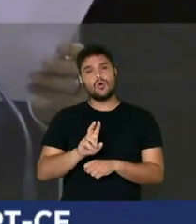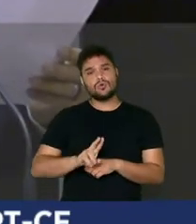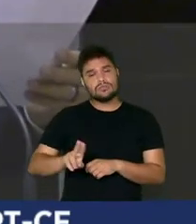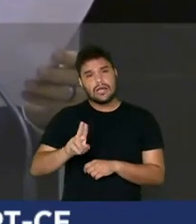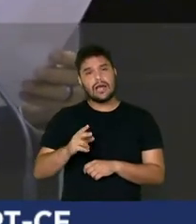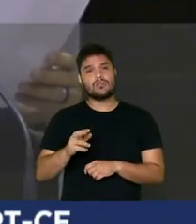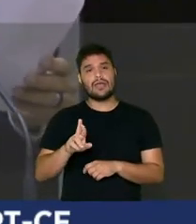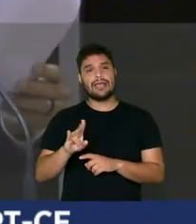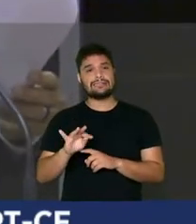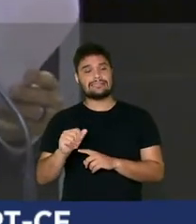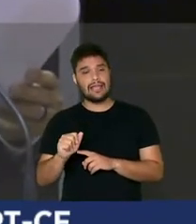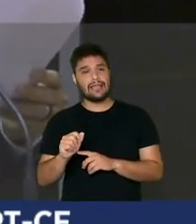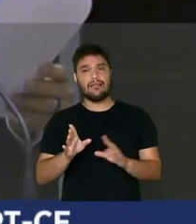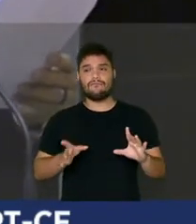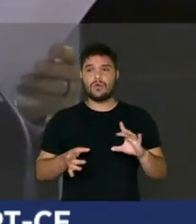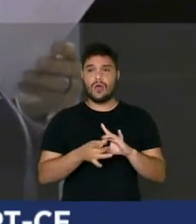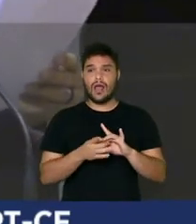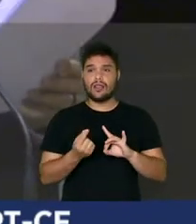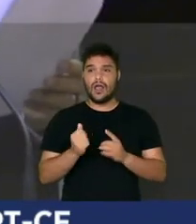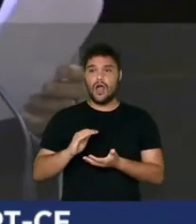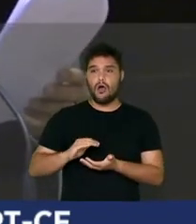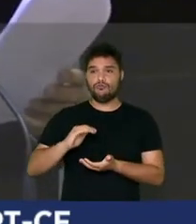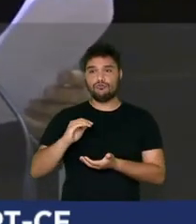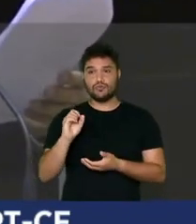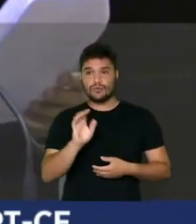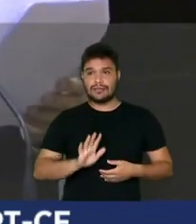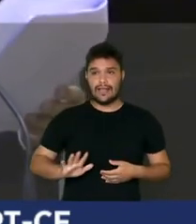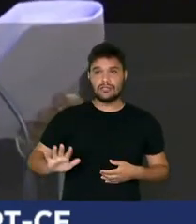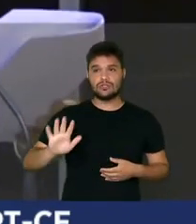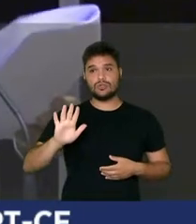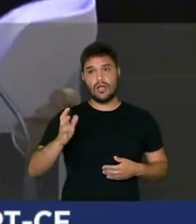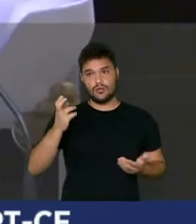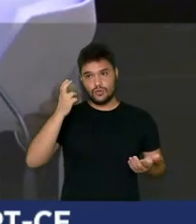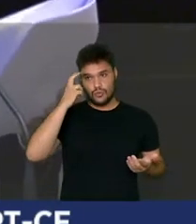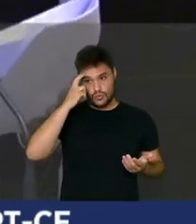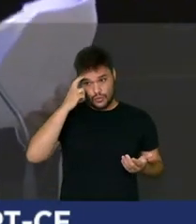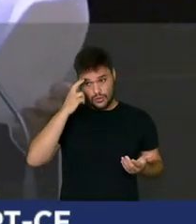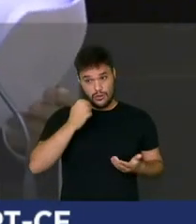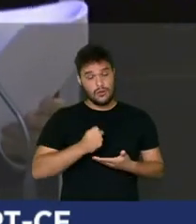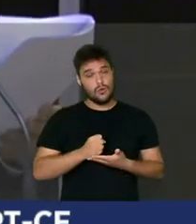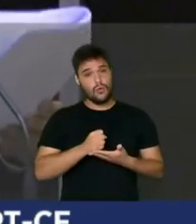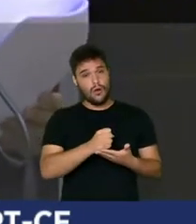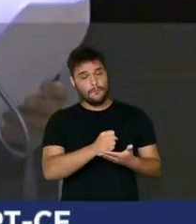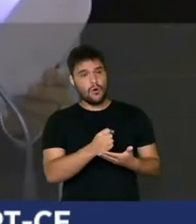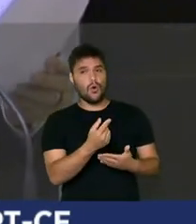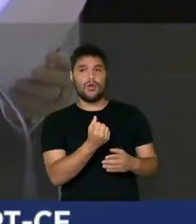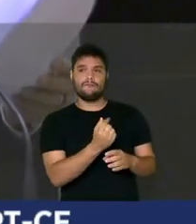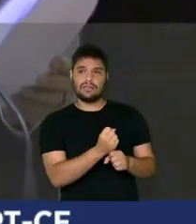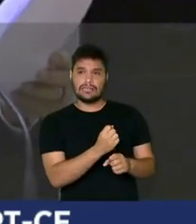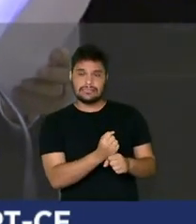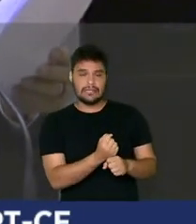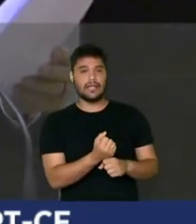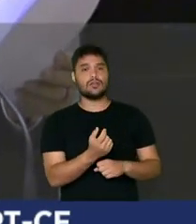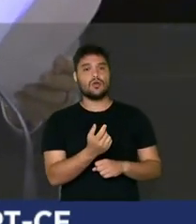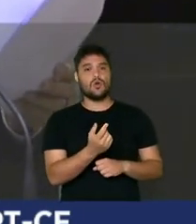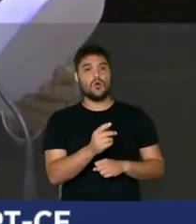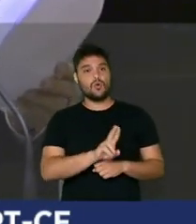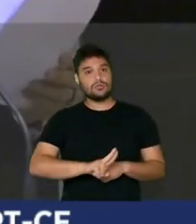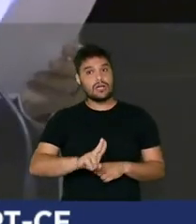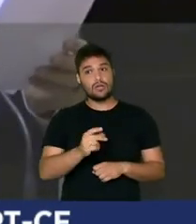FINANCEIRO, APURADO NO BALANÇO DAS CONTAS DE RECEITAS VINCULADAS AO FUNDO NACIONAL DE CULTURA. O APOIO FINANCEIRO, AINDA QUE CUSTEADO COM RECURSOS PRIMÁRIOS,